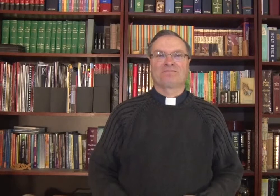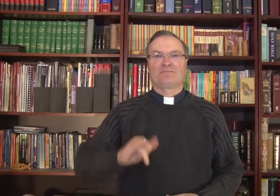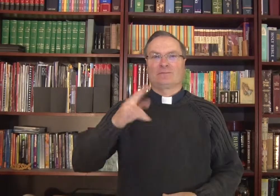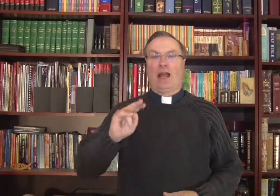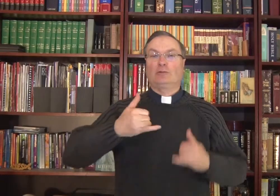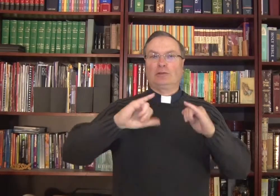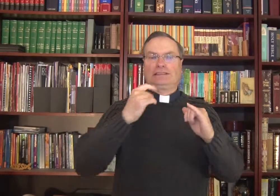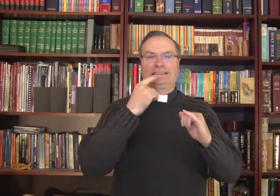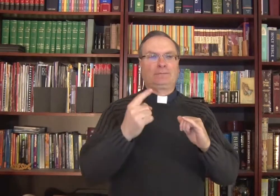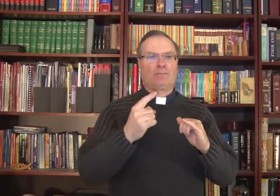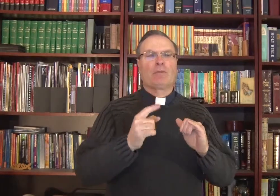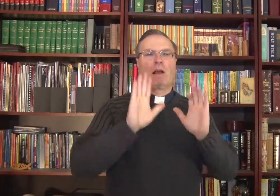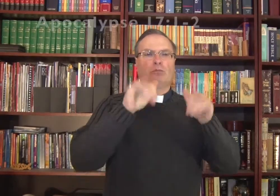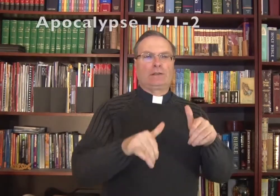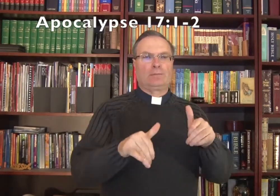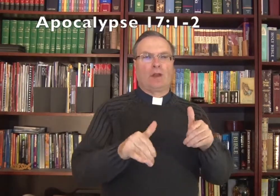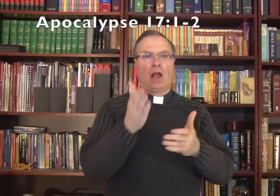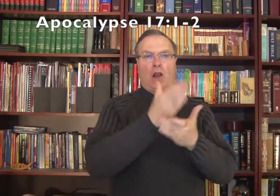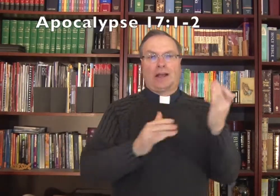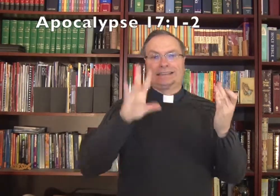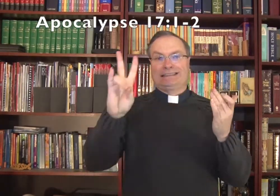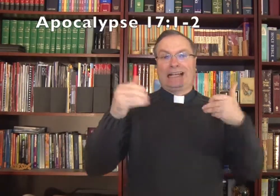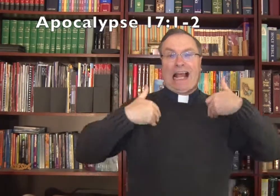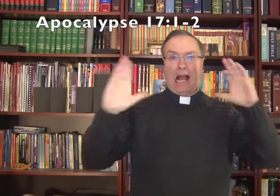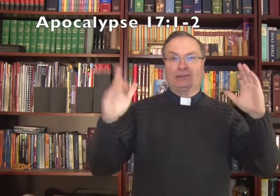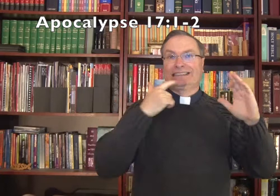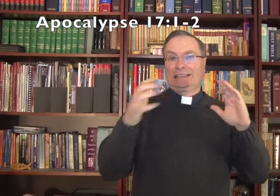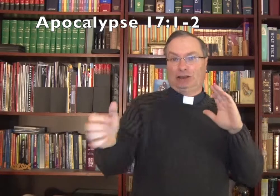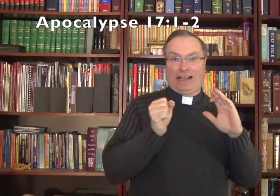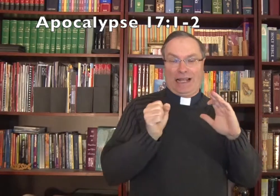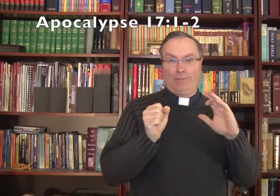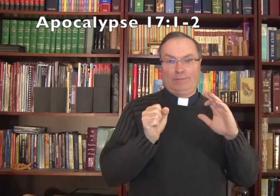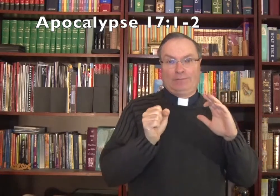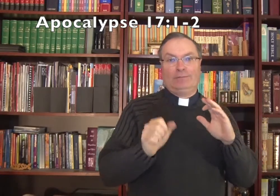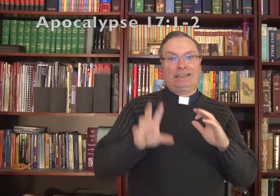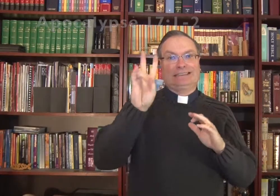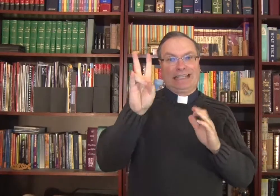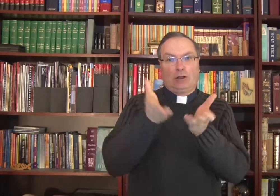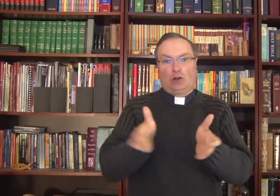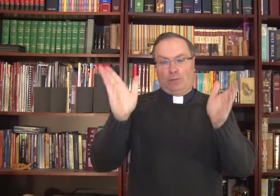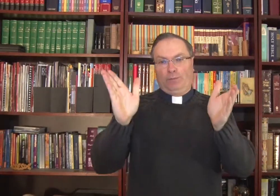Jean continuait de dire: «Puis un des sept anges qui tenaient les sept coupes